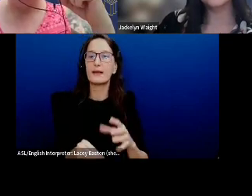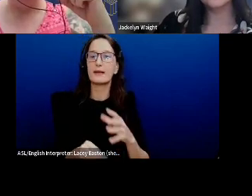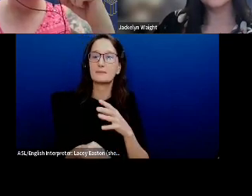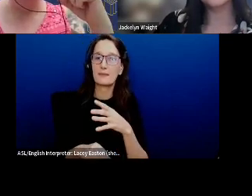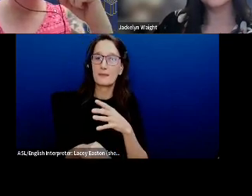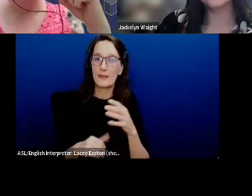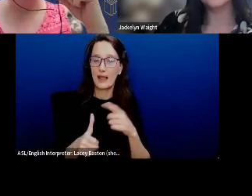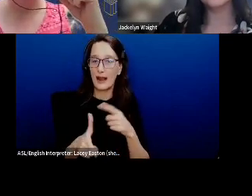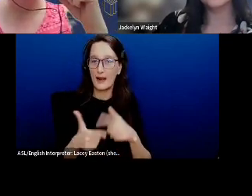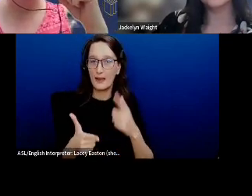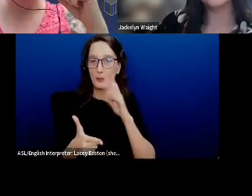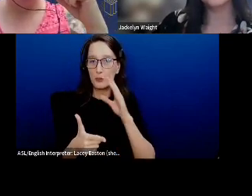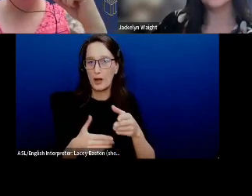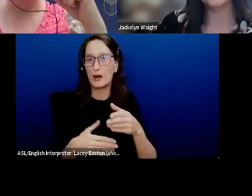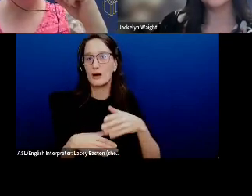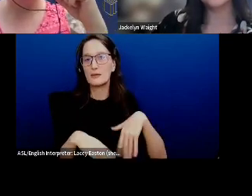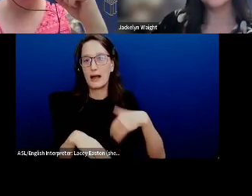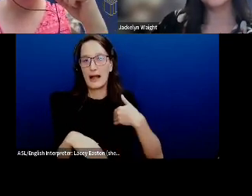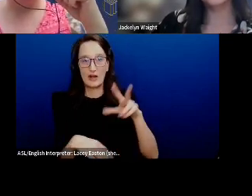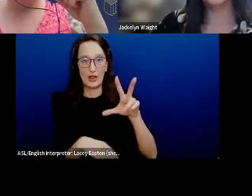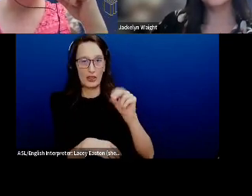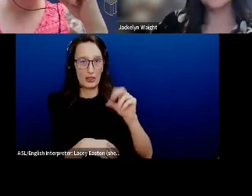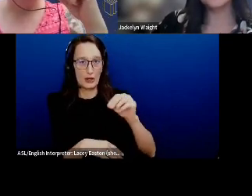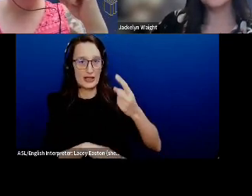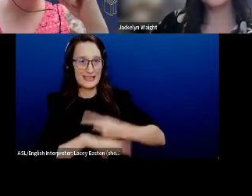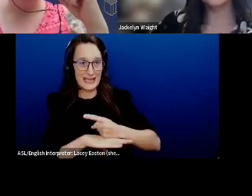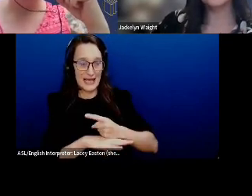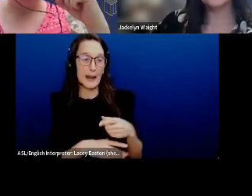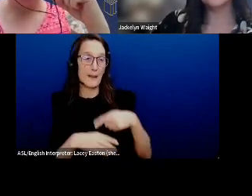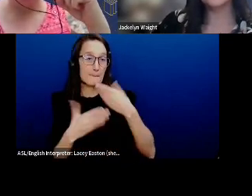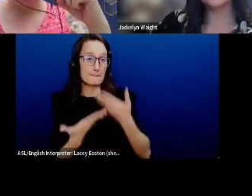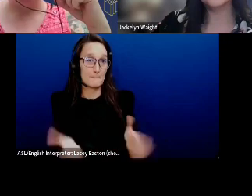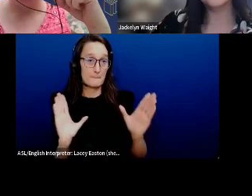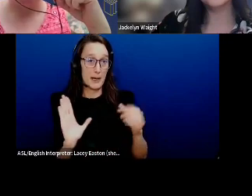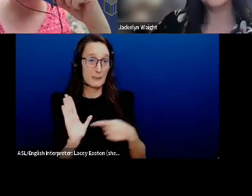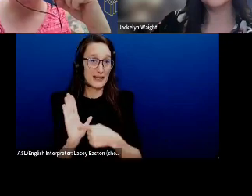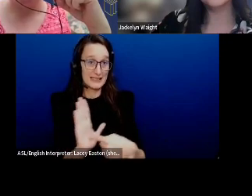realiza una exhibición pública de 30 días en los centros de exhibición de recursos de aprendizaje y posteriormente se realiza una audiencia pública antes de la